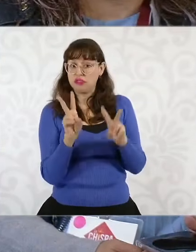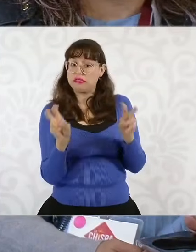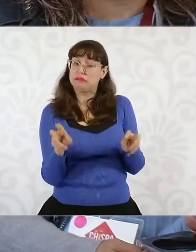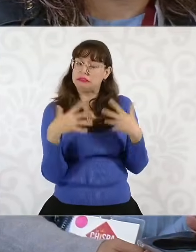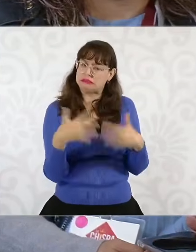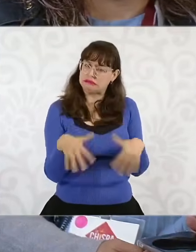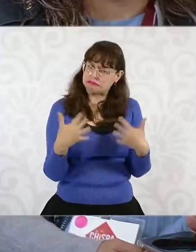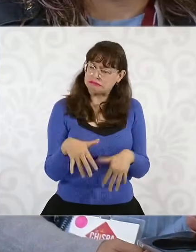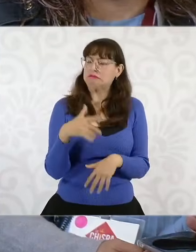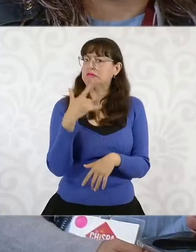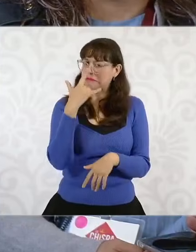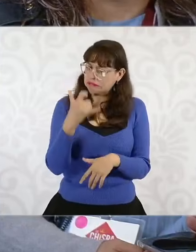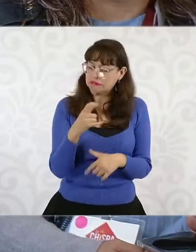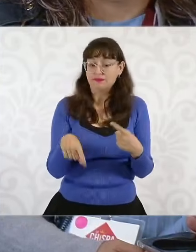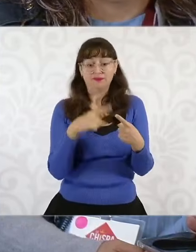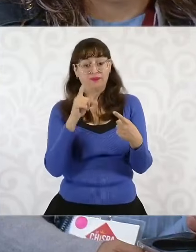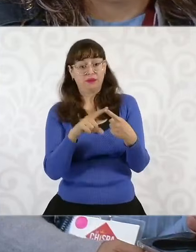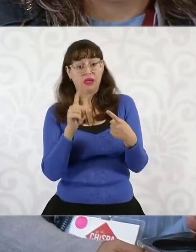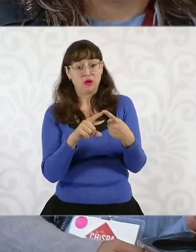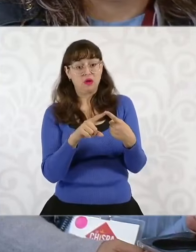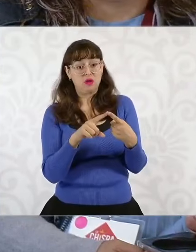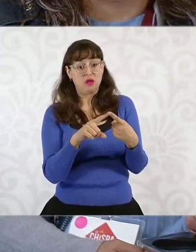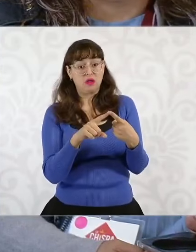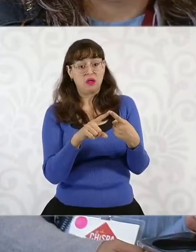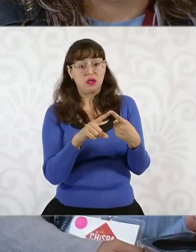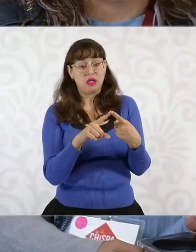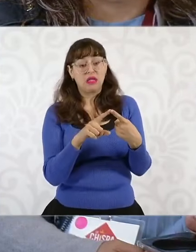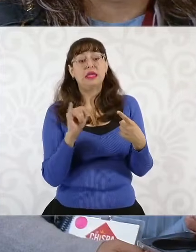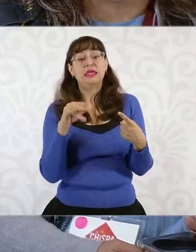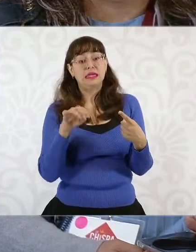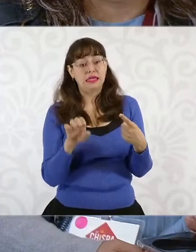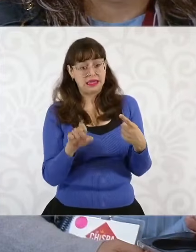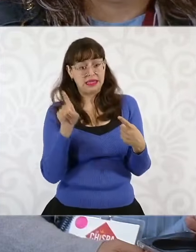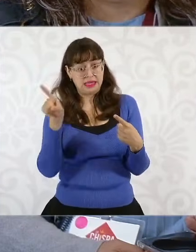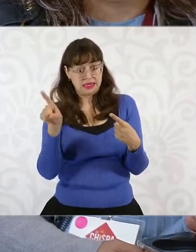recuerdo. Tiene que ver con lo que está pidiendo el INE y también lo que está pidiendo la Suprema